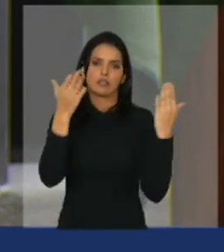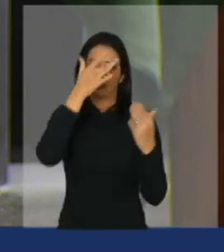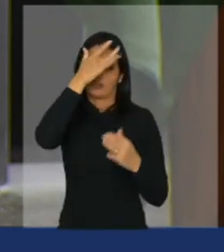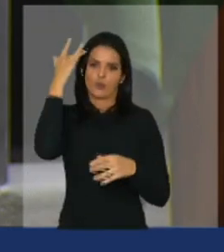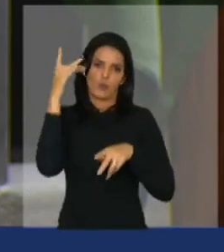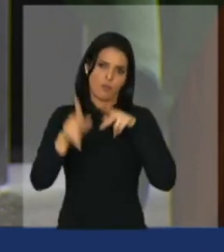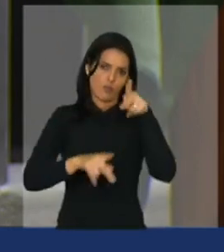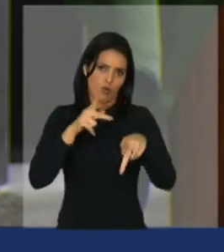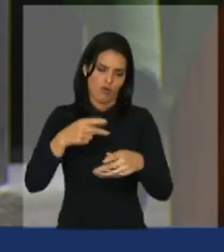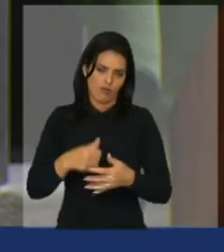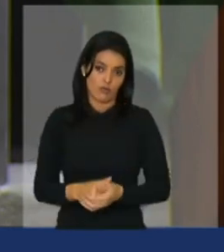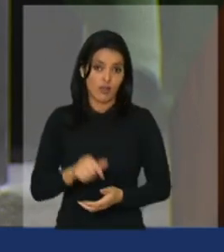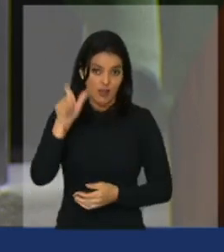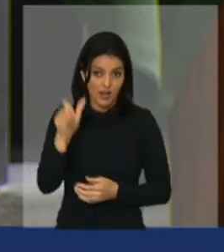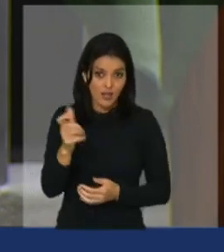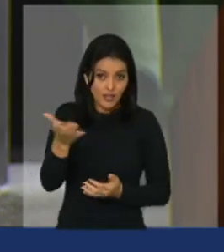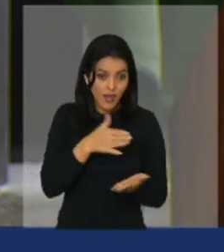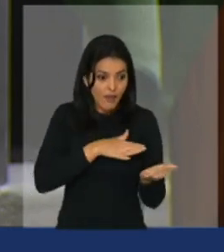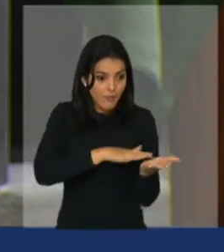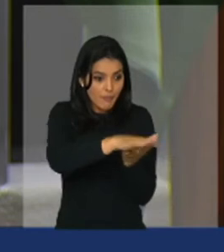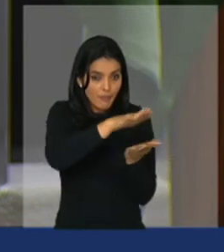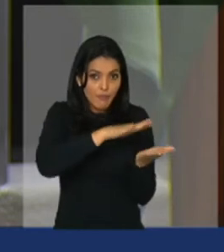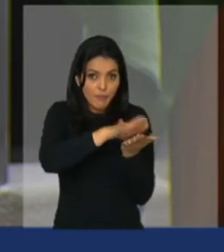ELEITORAL NO BRASIL, COMO ACONTECEU NOS ESTADOS UNIDOS. NÓS QUEREMOS ELEIÇÕES